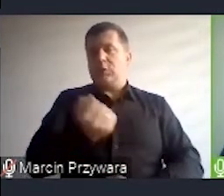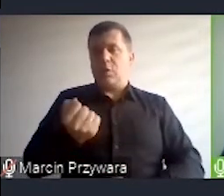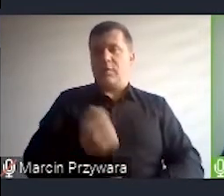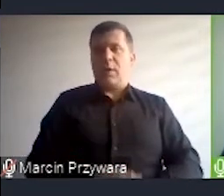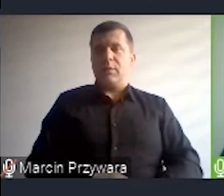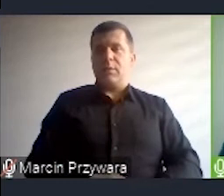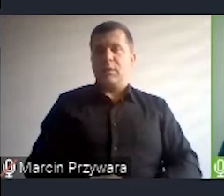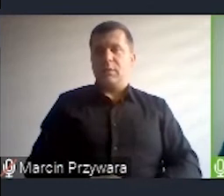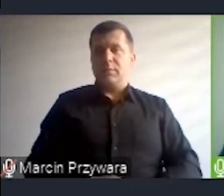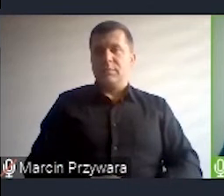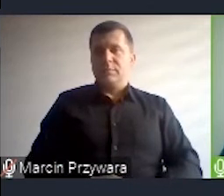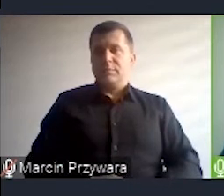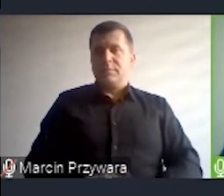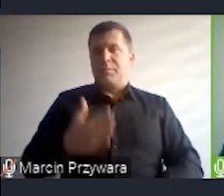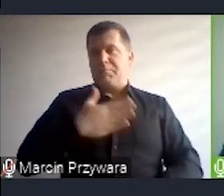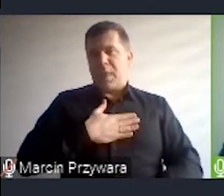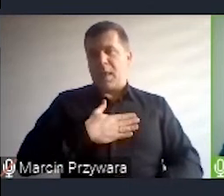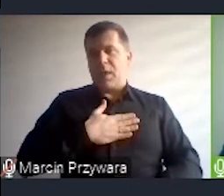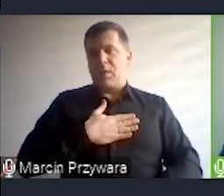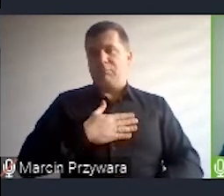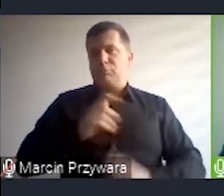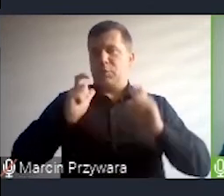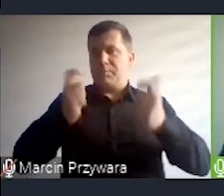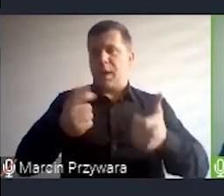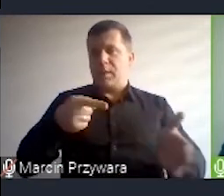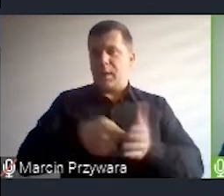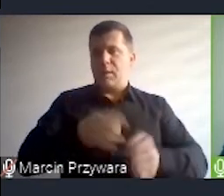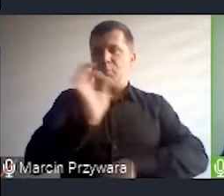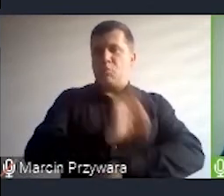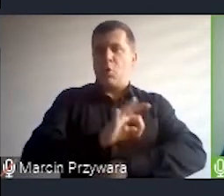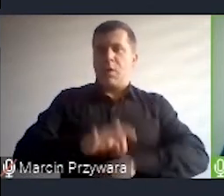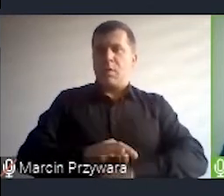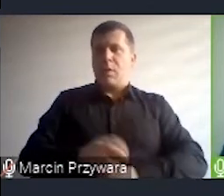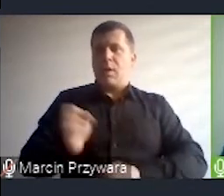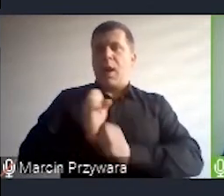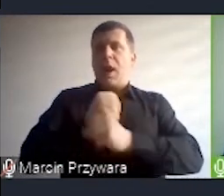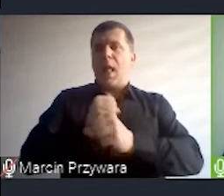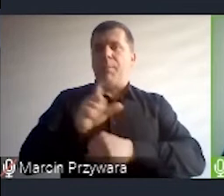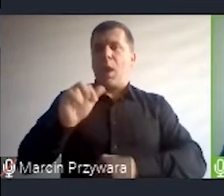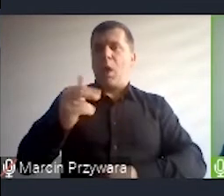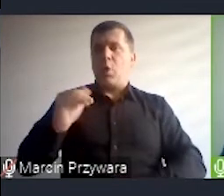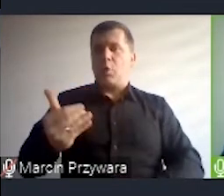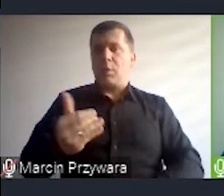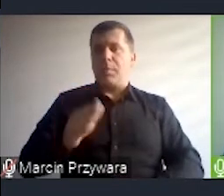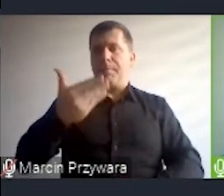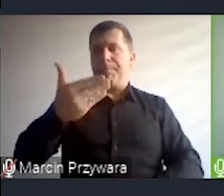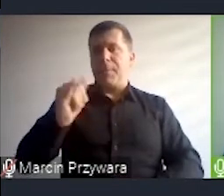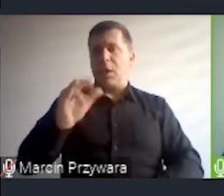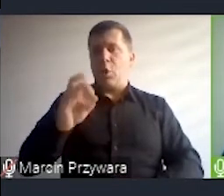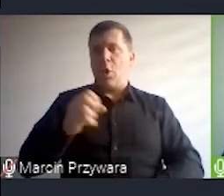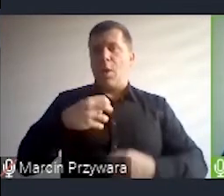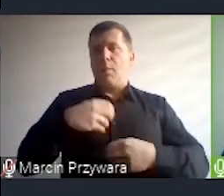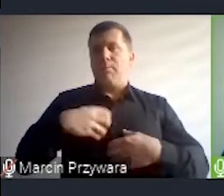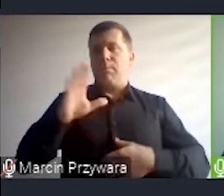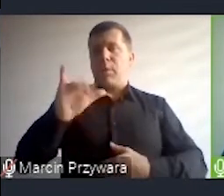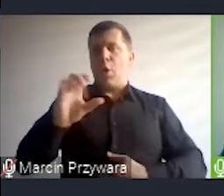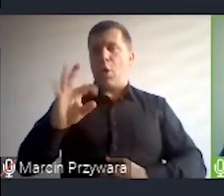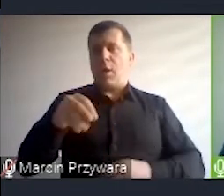Przypominam tylko, miałem taki przepadek w jednym z projektów w laboratoriach mikrobiologicznych w Krakowie,